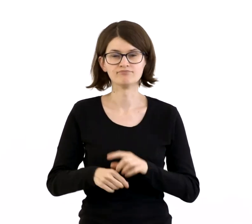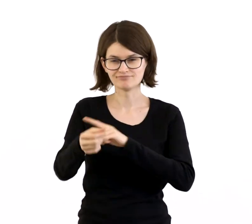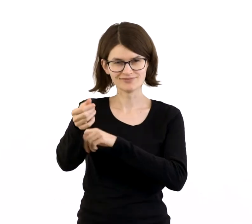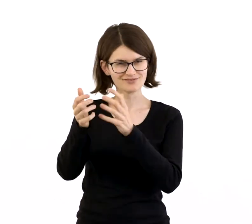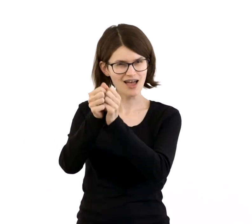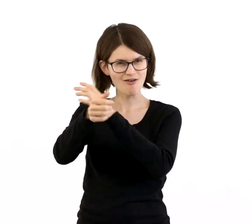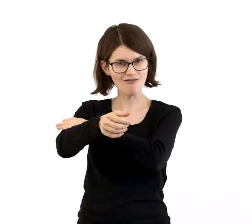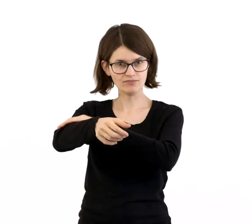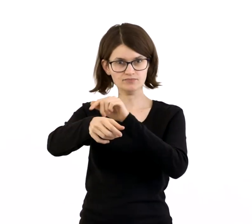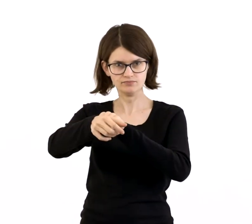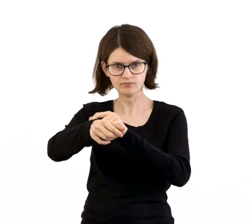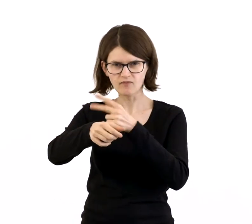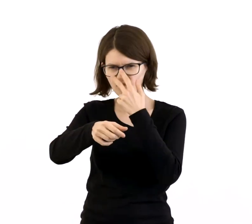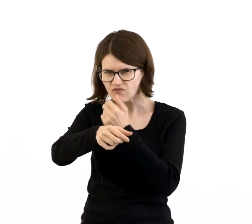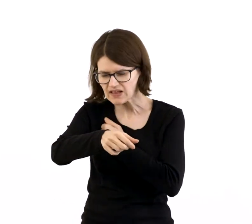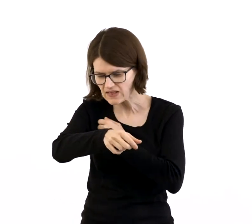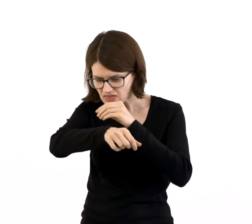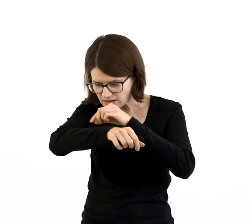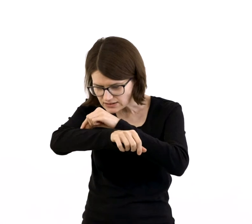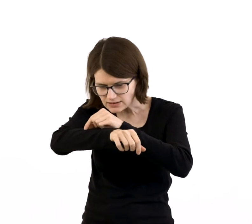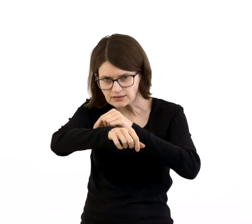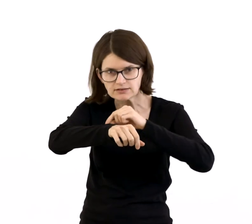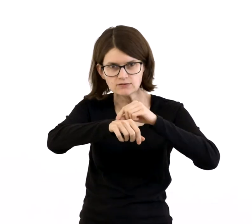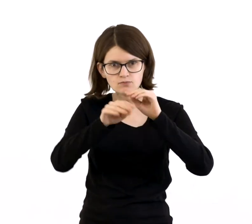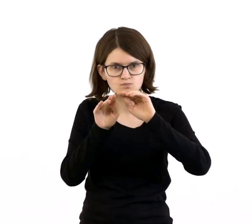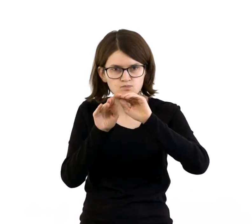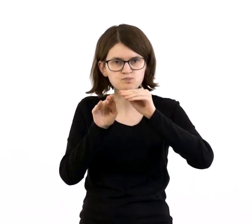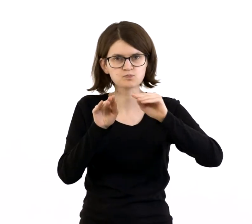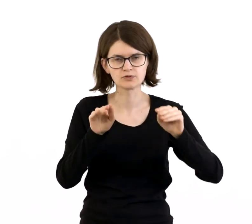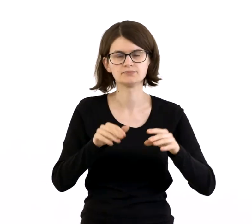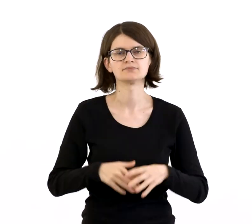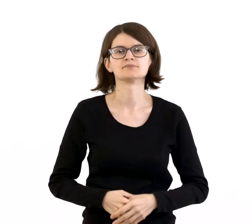Na zachowanym przedramieniu starannie oddano nabrzmiałe żyły.